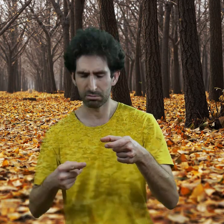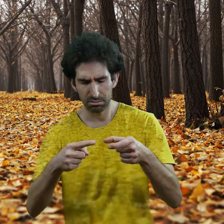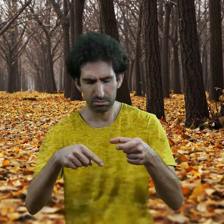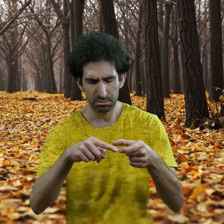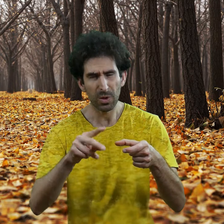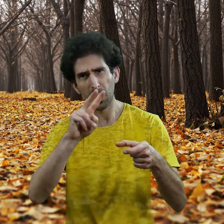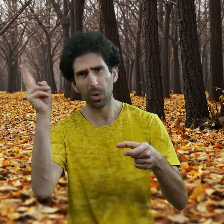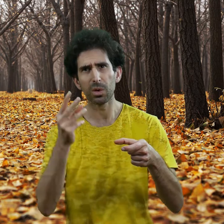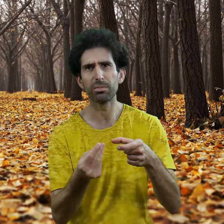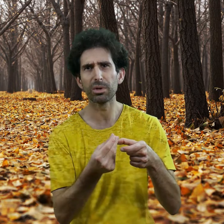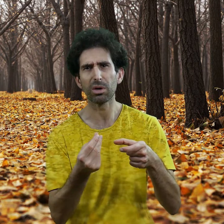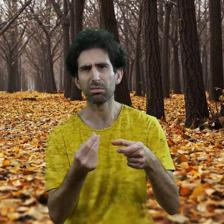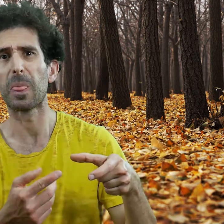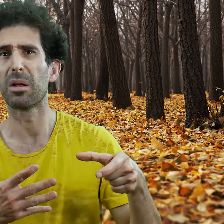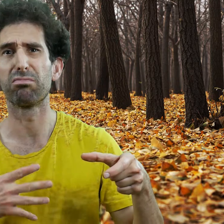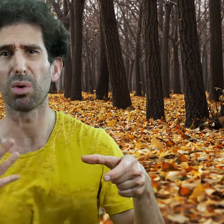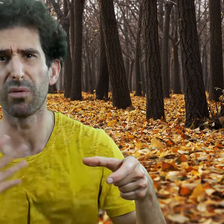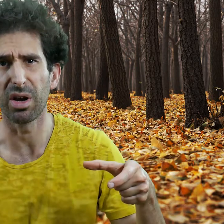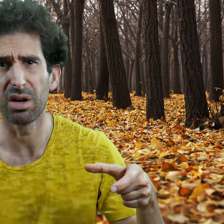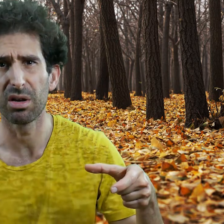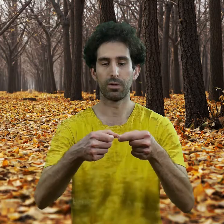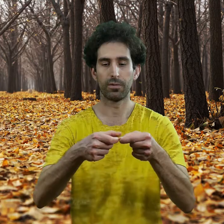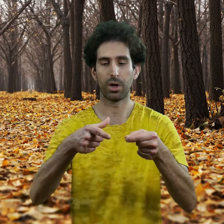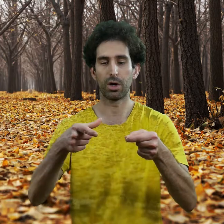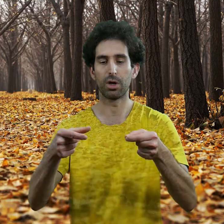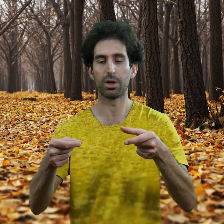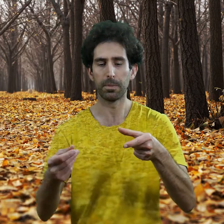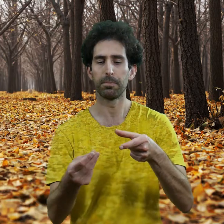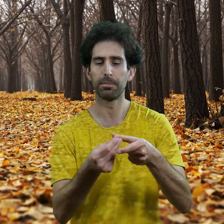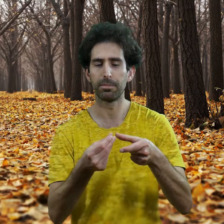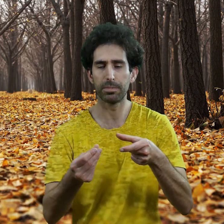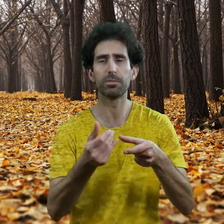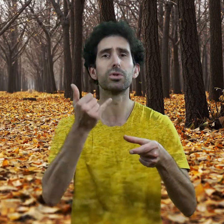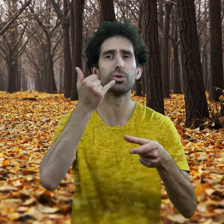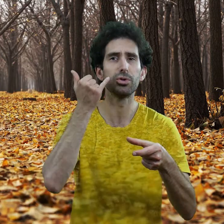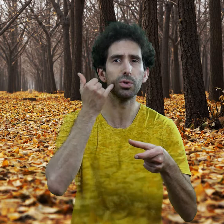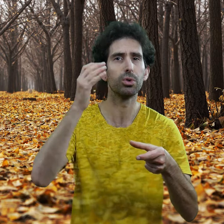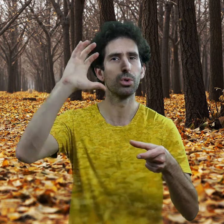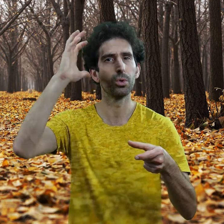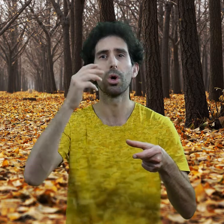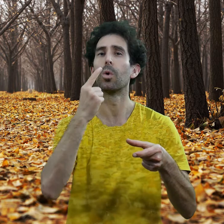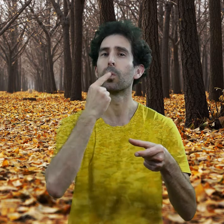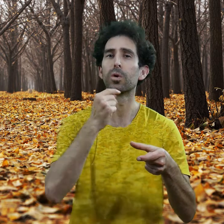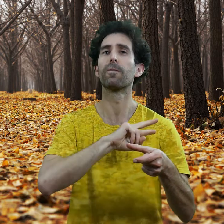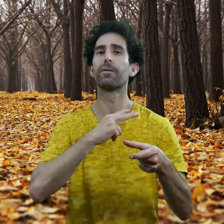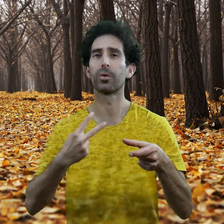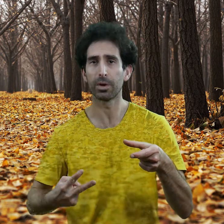A quoi servent ces autres pigments ? Les pigments jaunes, rouges, oranges et violets de la feuille